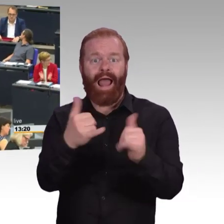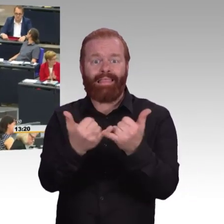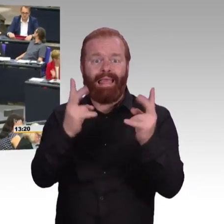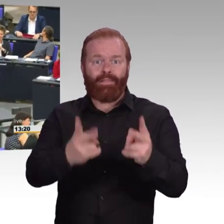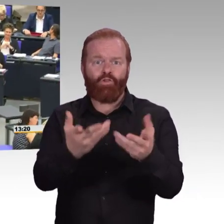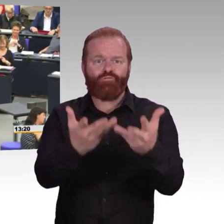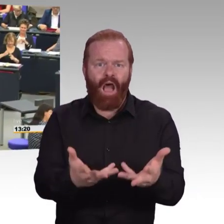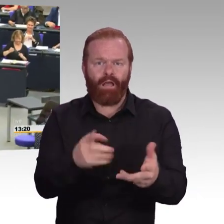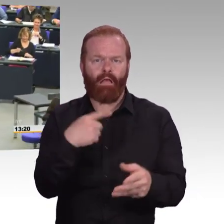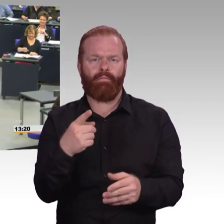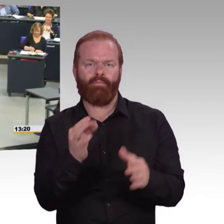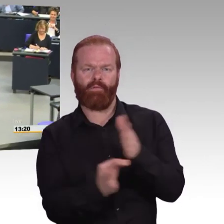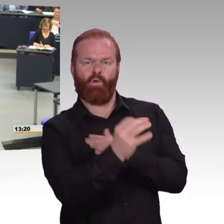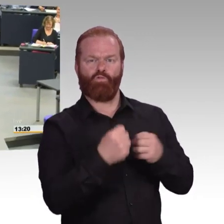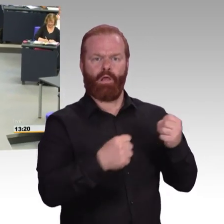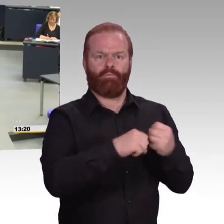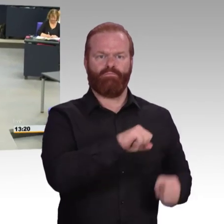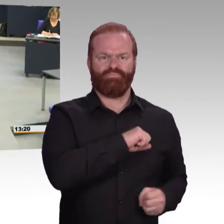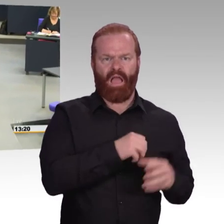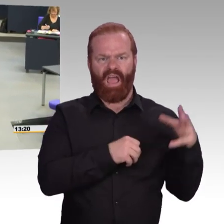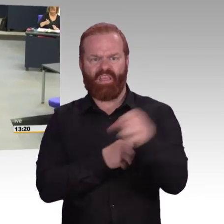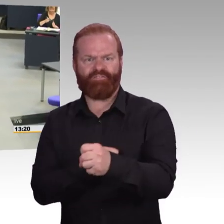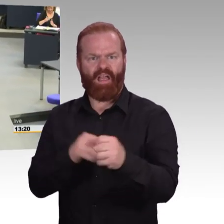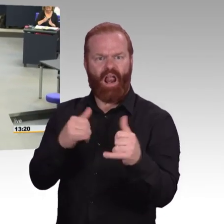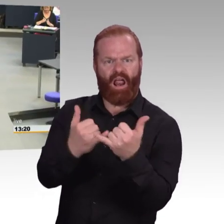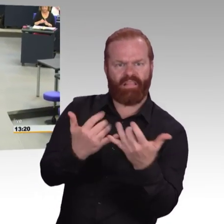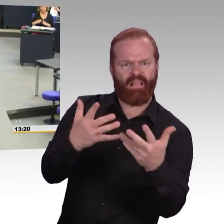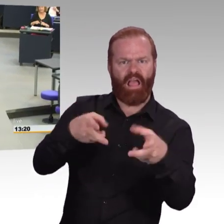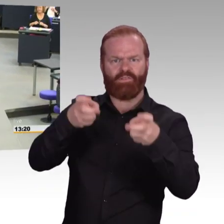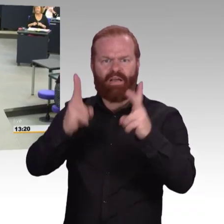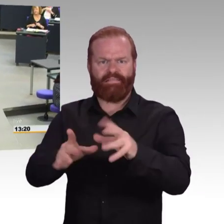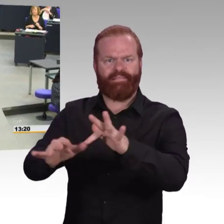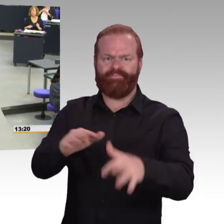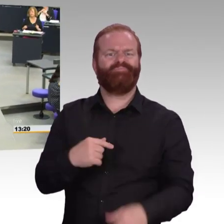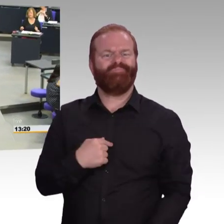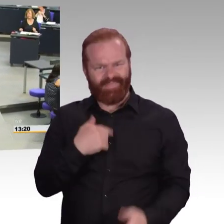(Beifall)